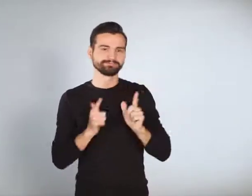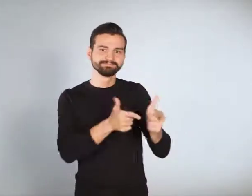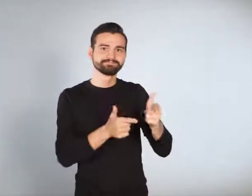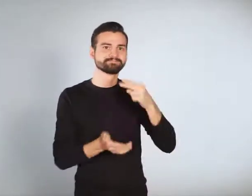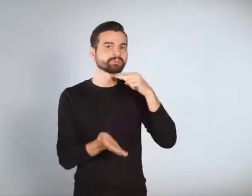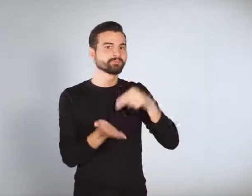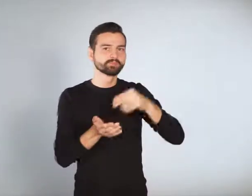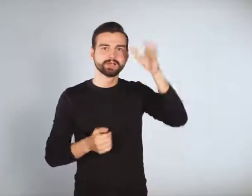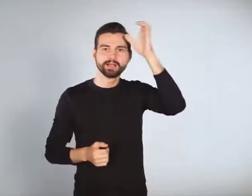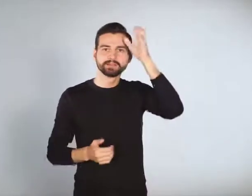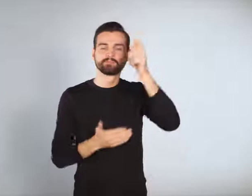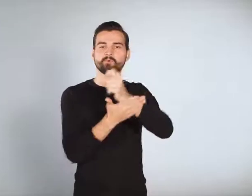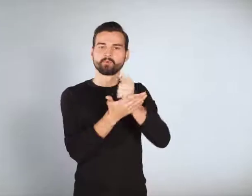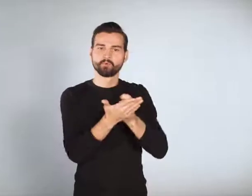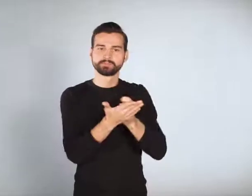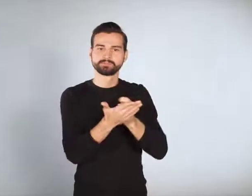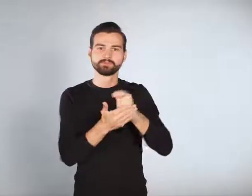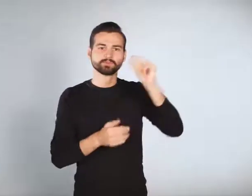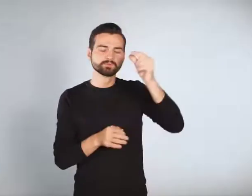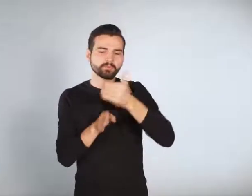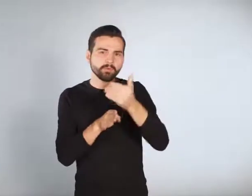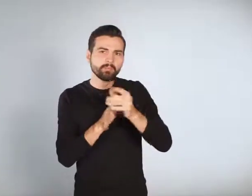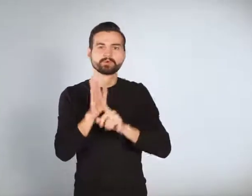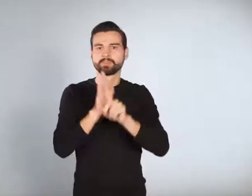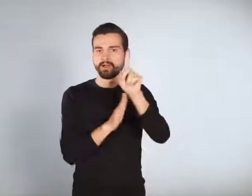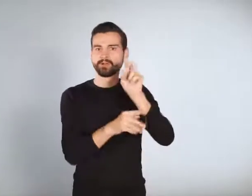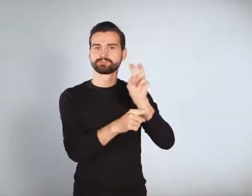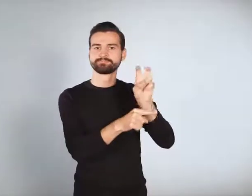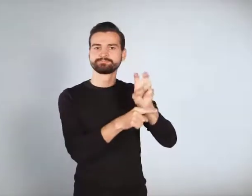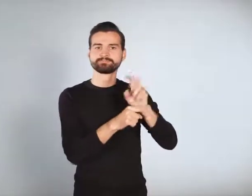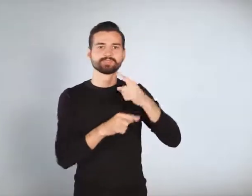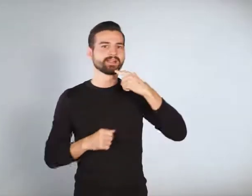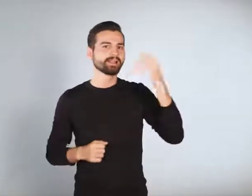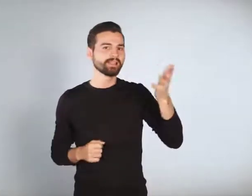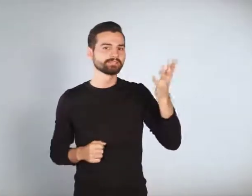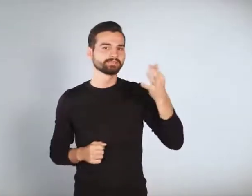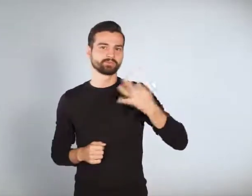поступил в петербургскую Академию художеств, а чуть позже начал посещать лекции